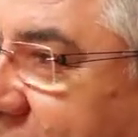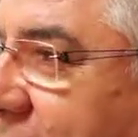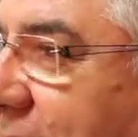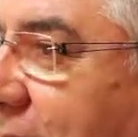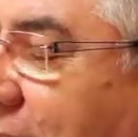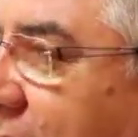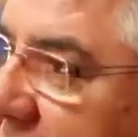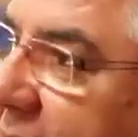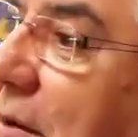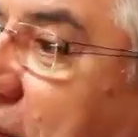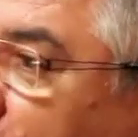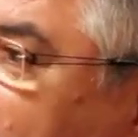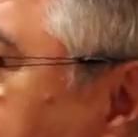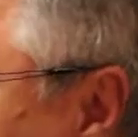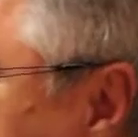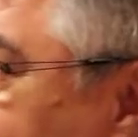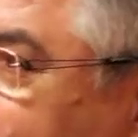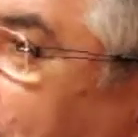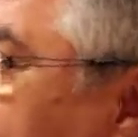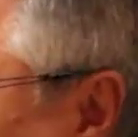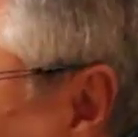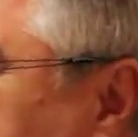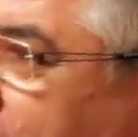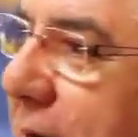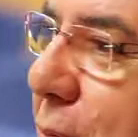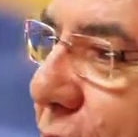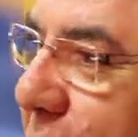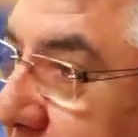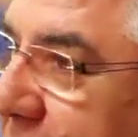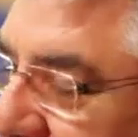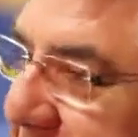de crear un micro mecenazgo para pegar un primer impulso,